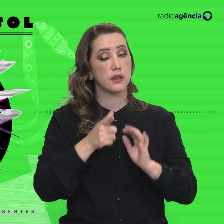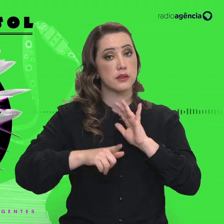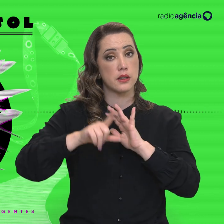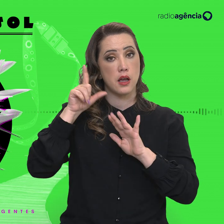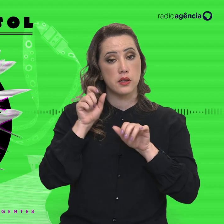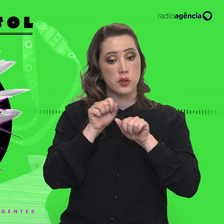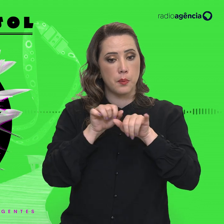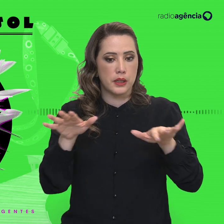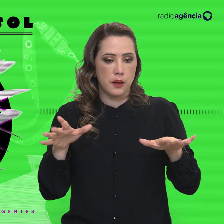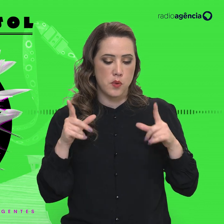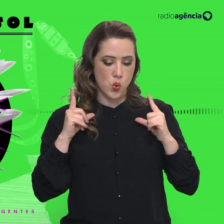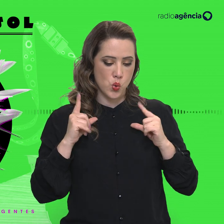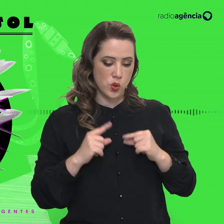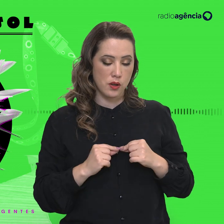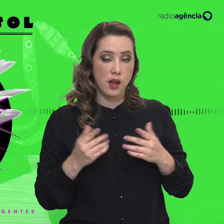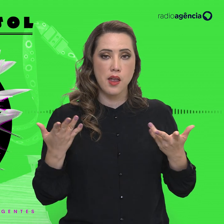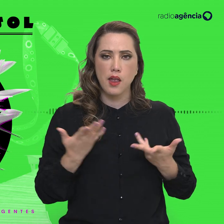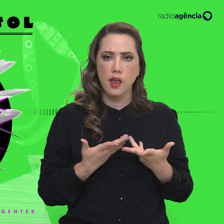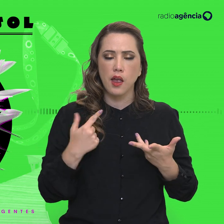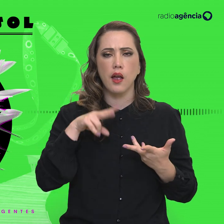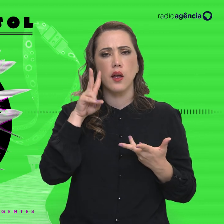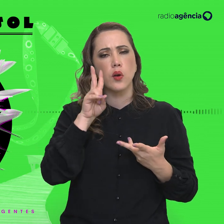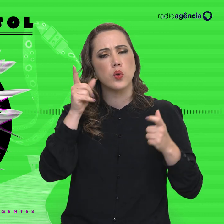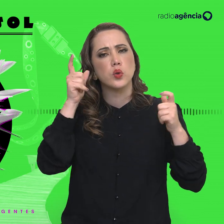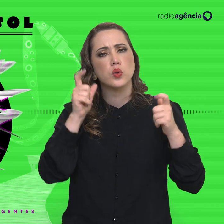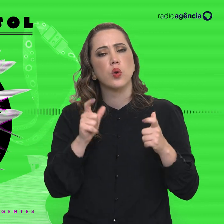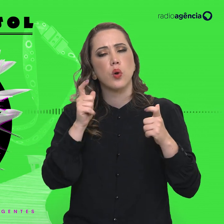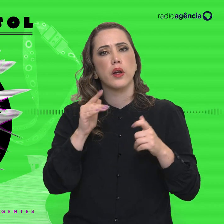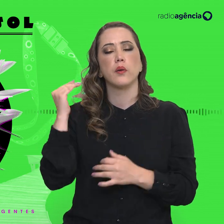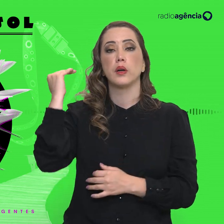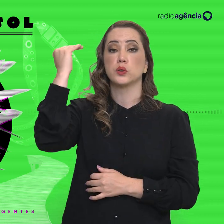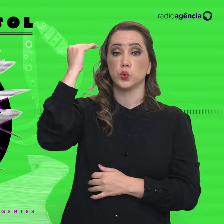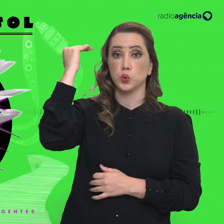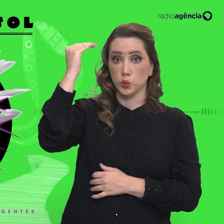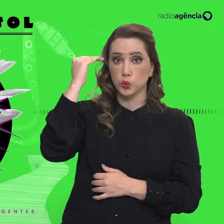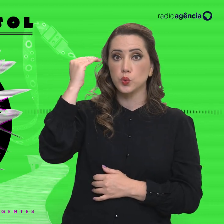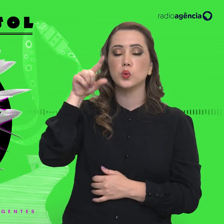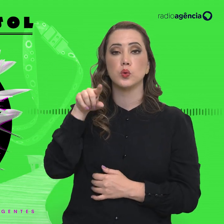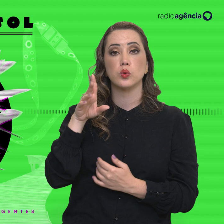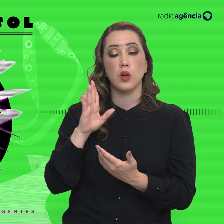Agora, nesta temporada sobre Neurodivergentes adultos, aconteceu a sanção da lei que torna